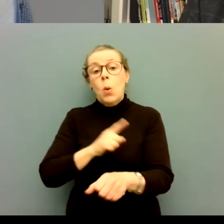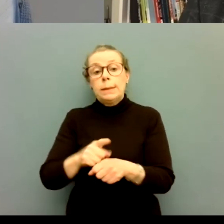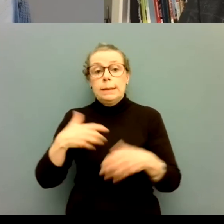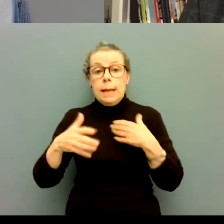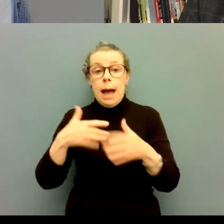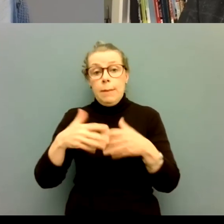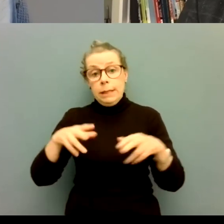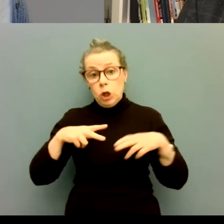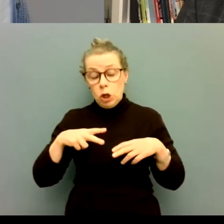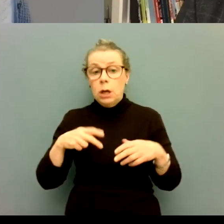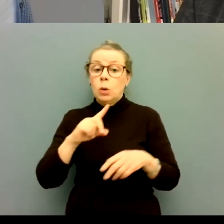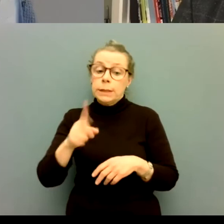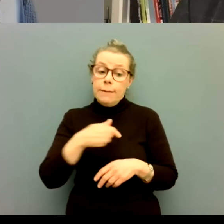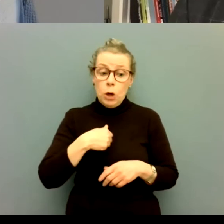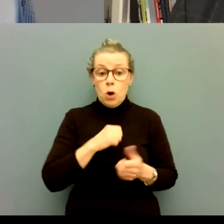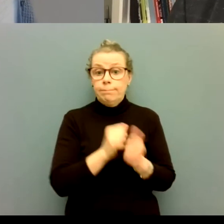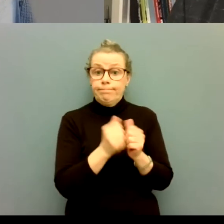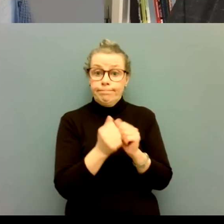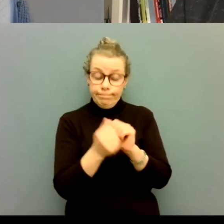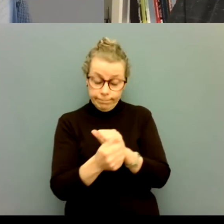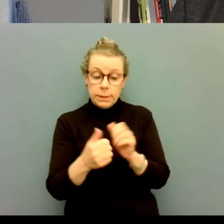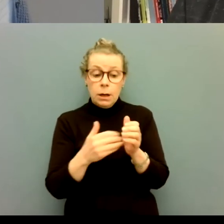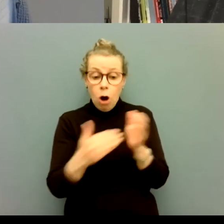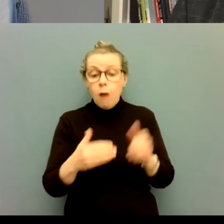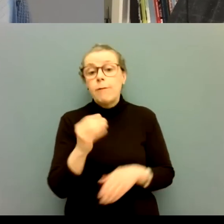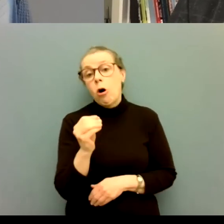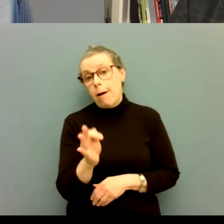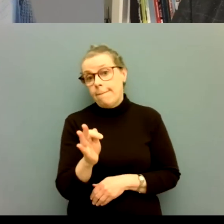Dessutom har vi reformeringen av Arbetsförmedlingen-